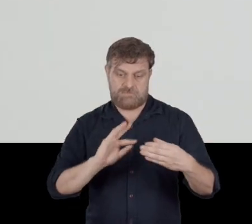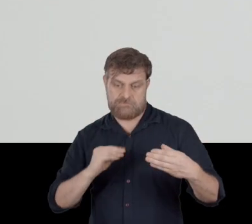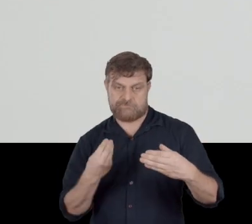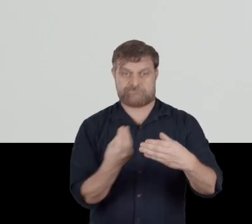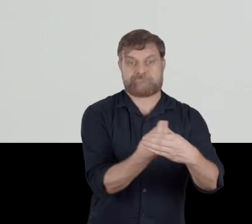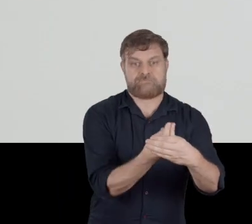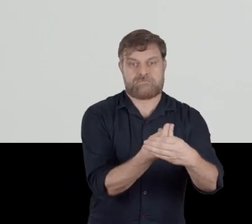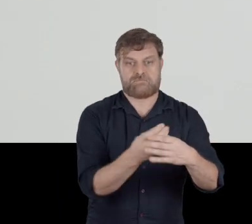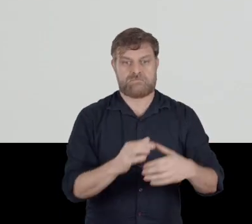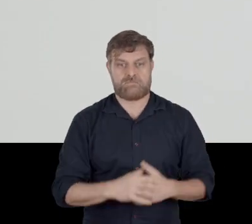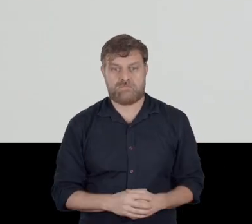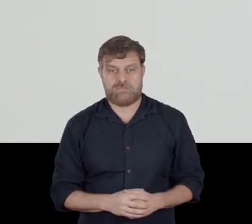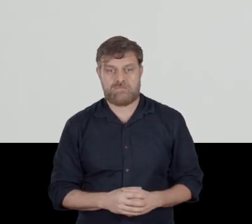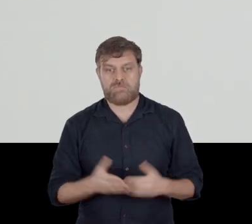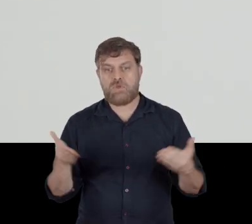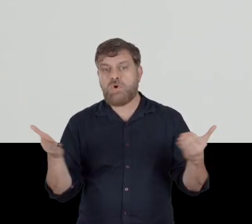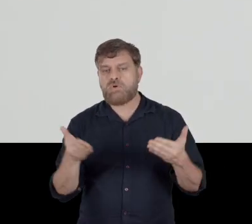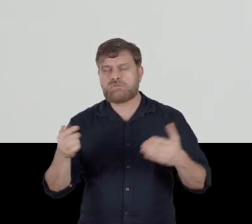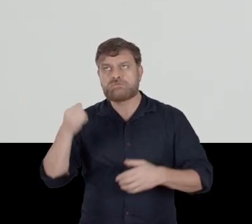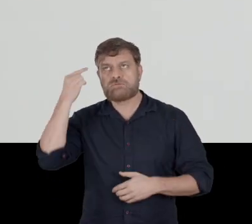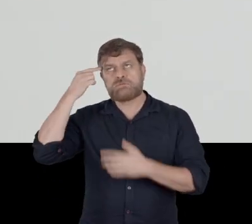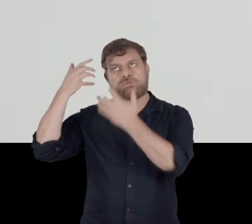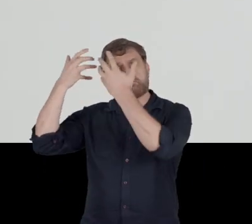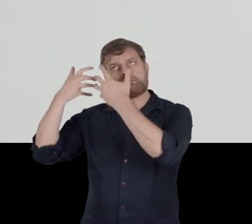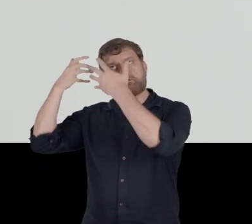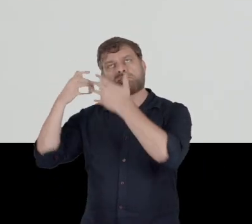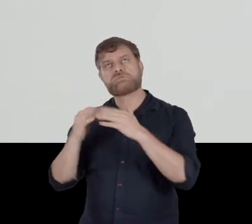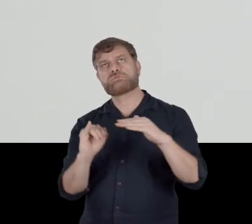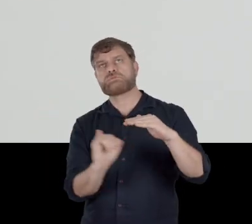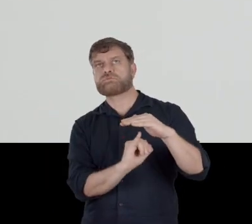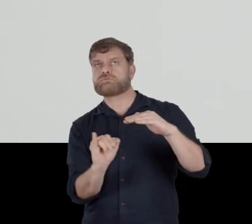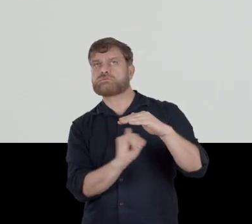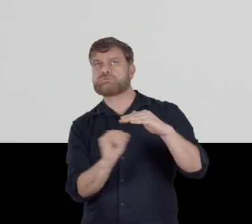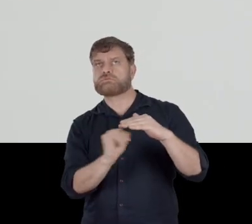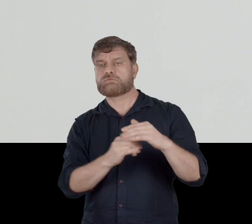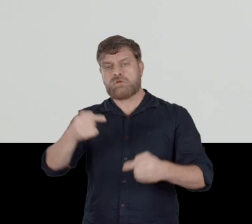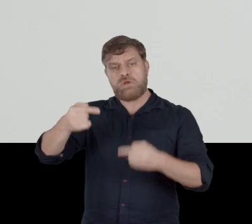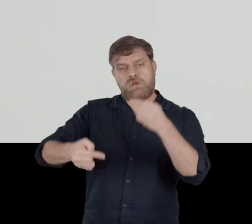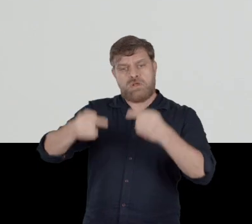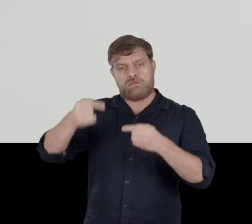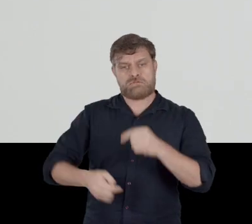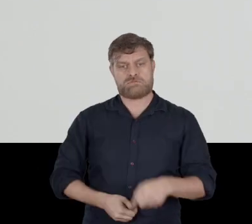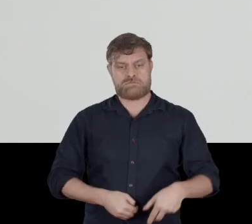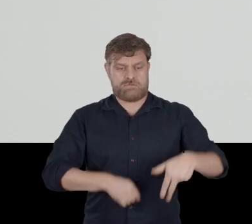Hoje em dia quando você pensa institucionalmente nas discussões sobre diversidade e inclusão